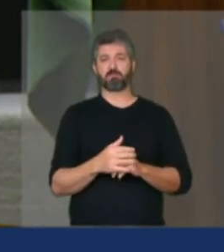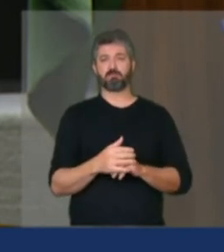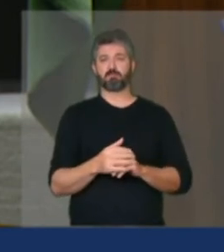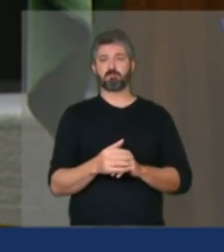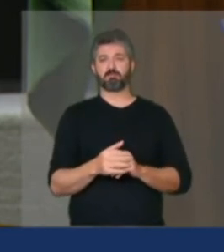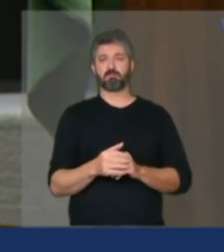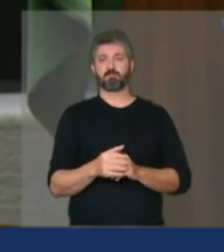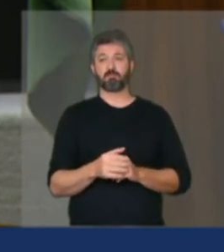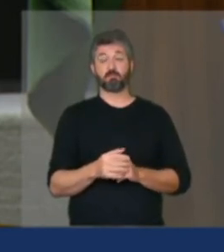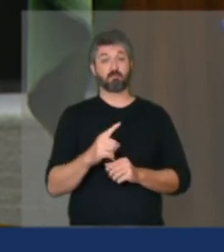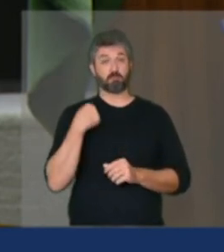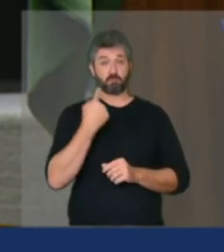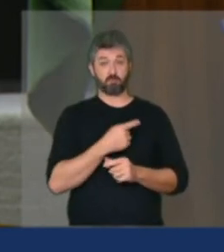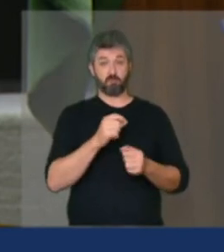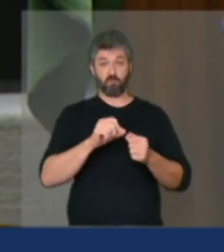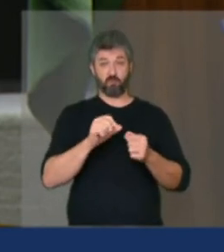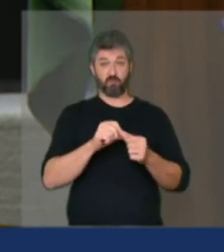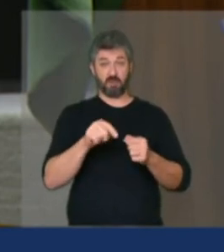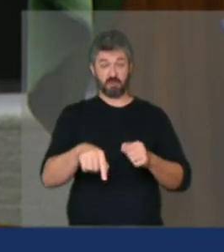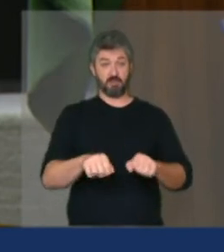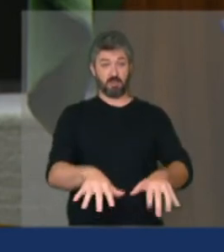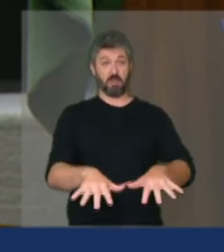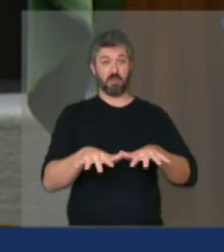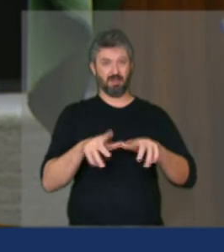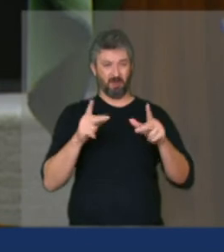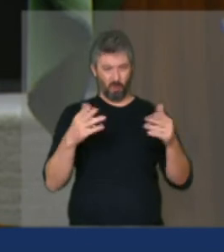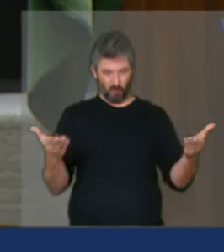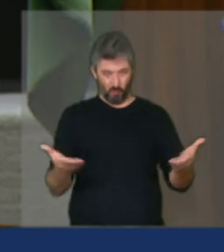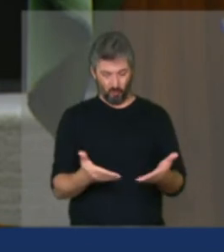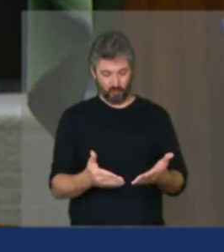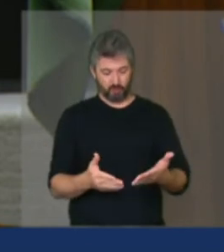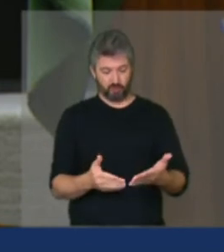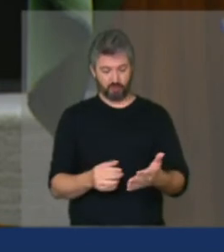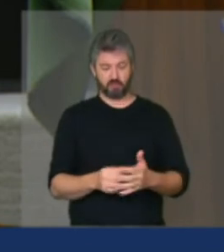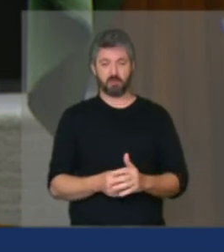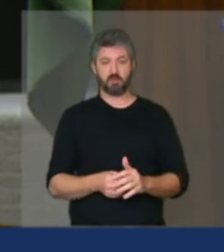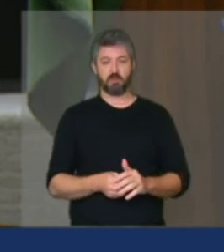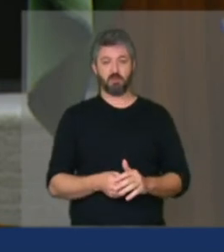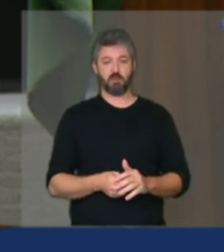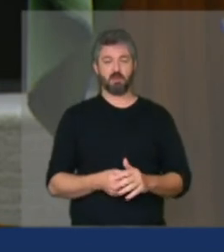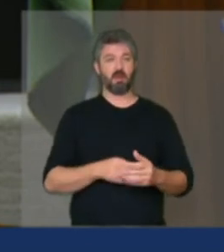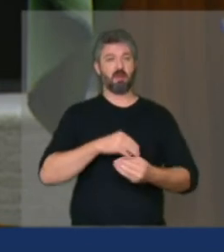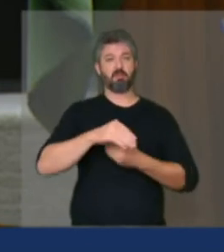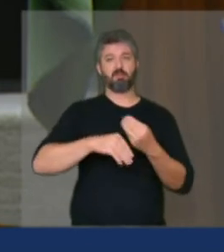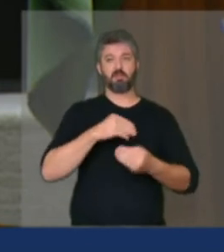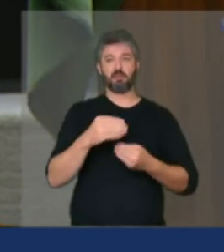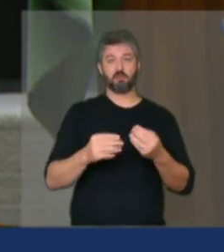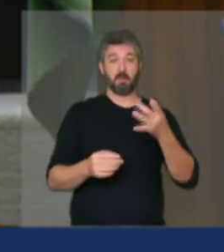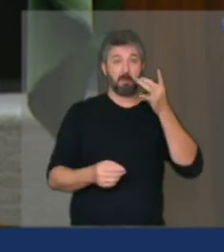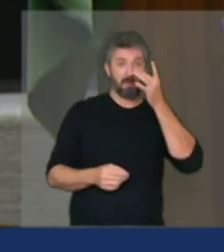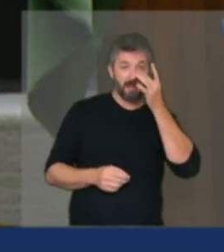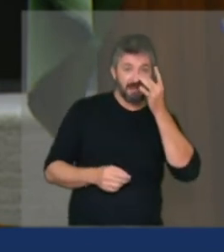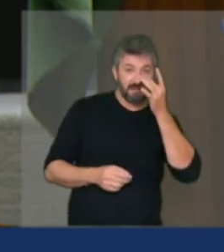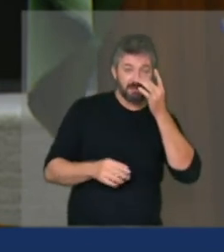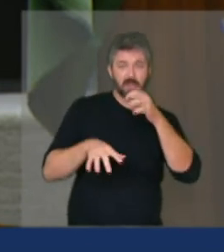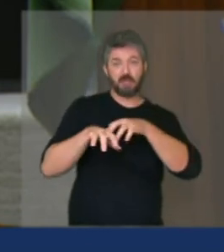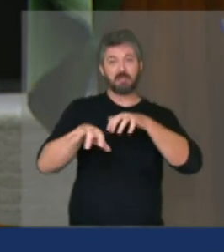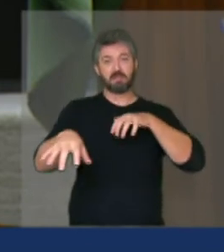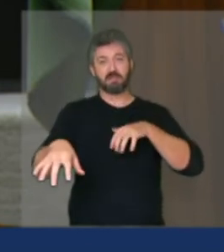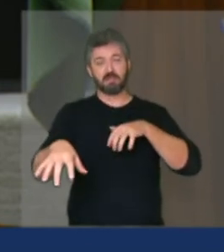É UM MISTO DE... DE PRESENCIAL E É DISTÂNCIA. [SOA A CAMPAINHA]. A MAIORIA DOS NOSSOS COLEGAS DEPUTADOS ESTÃO LÁ NOS SEUS ESTADOS,